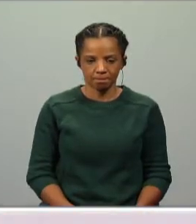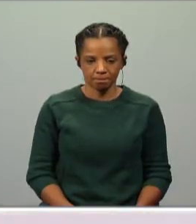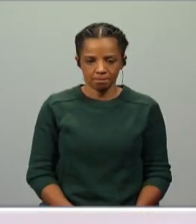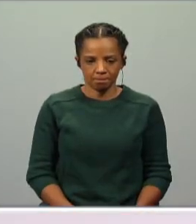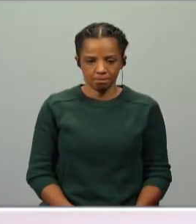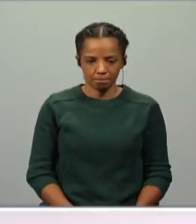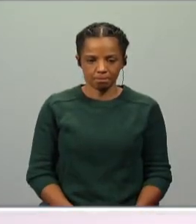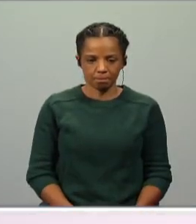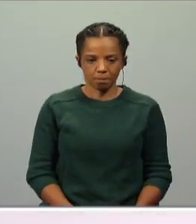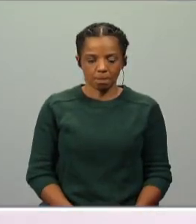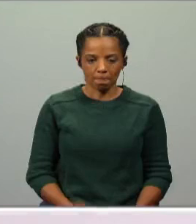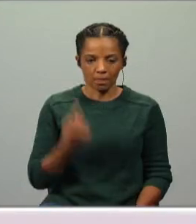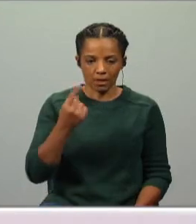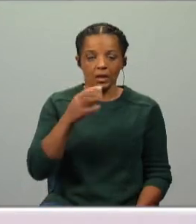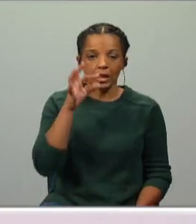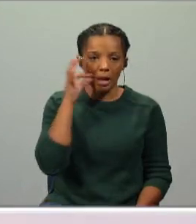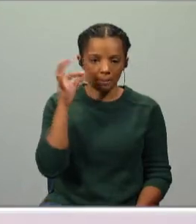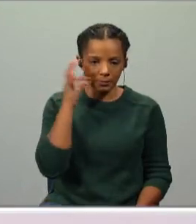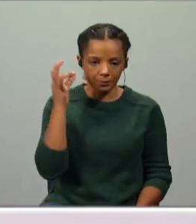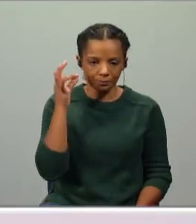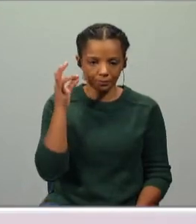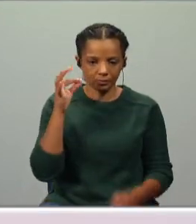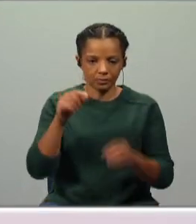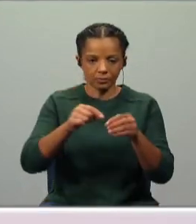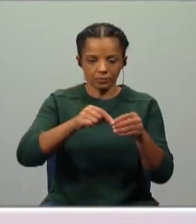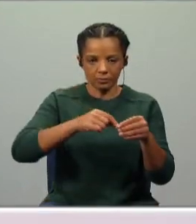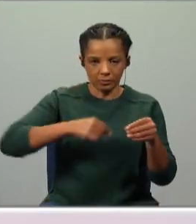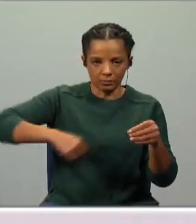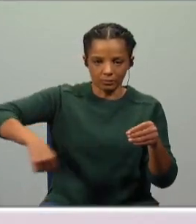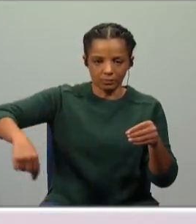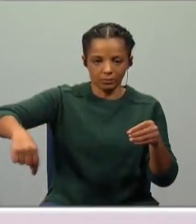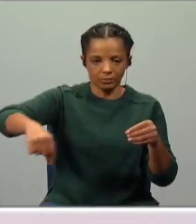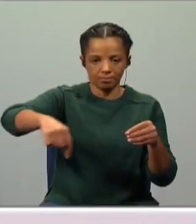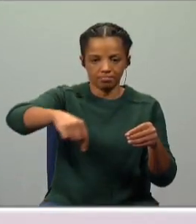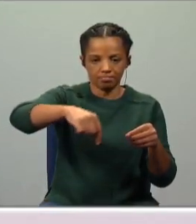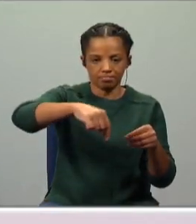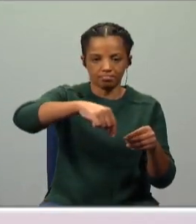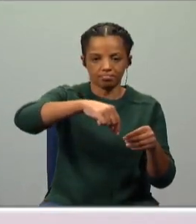e vou com um lápis marcar um círculo